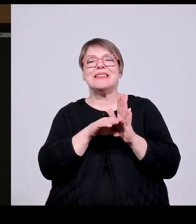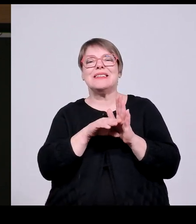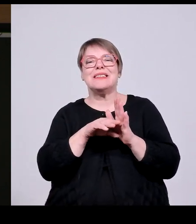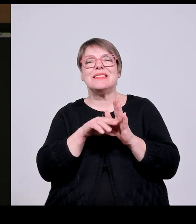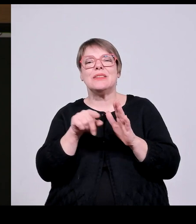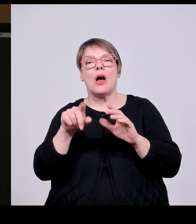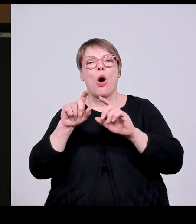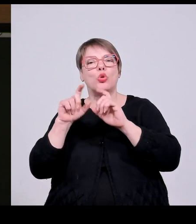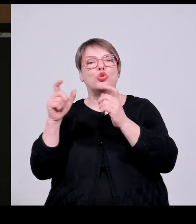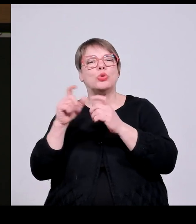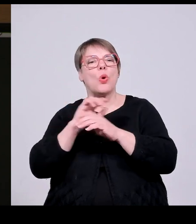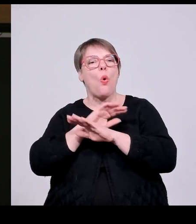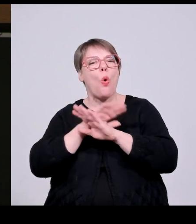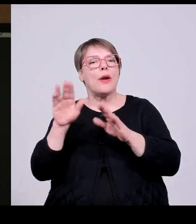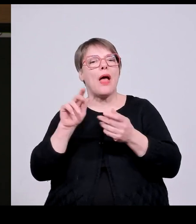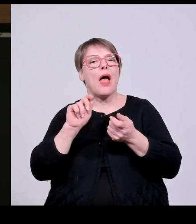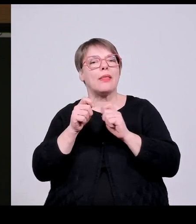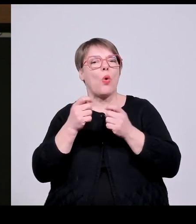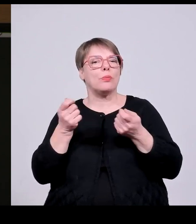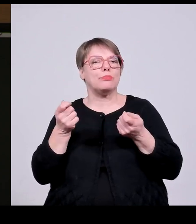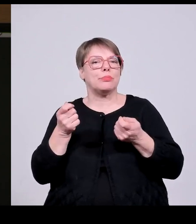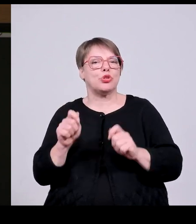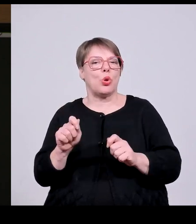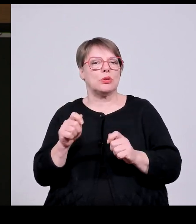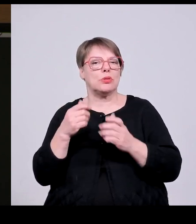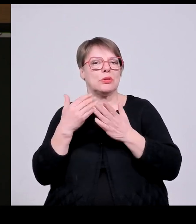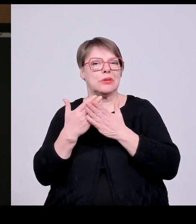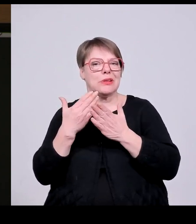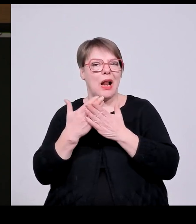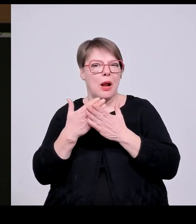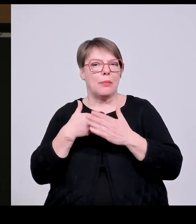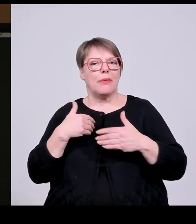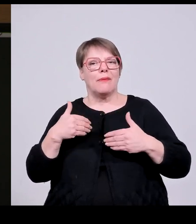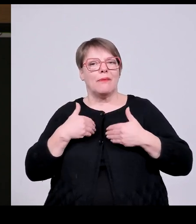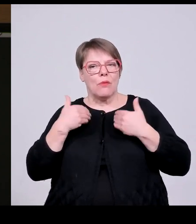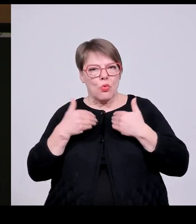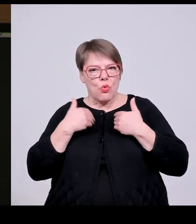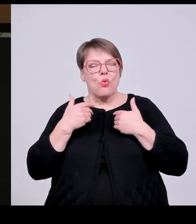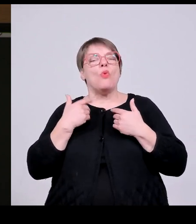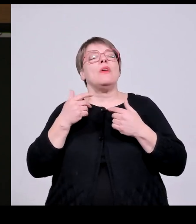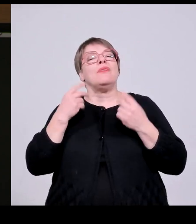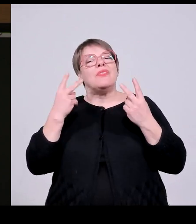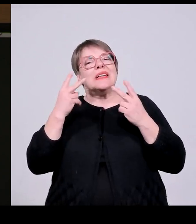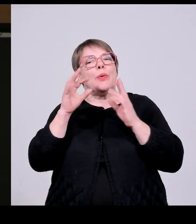Und ich denke die Mieterbeteiligung, daran erinnere ich nochmal gerne, dass du ein